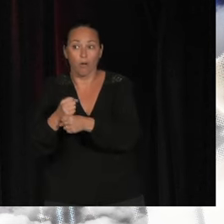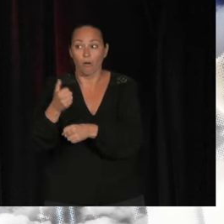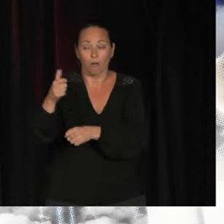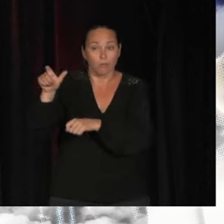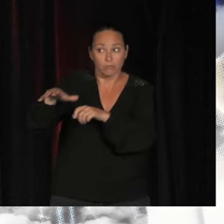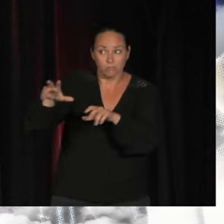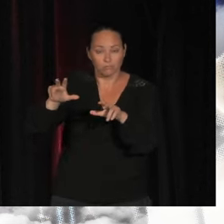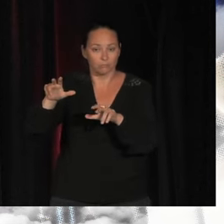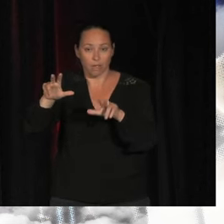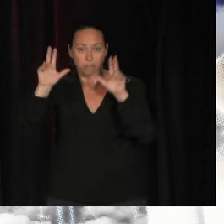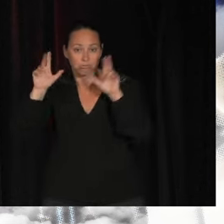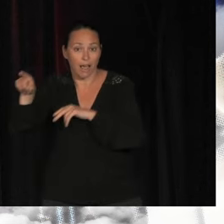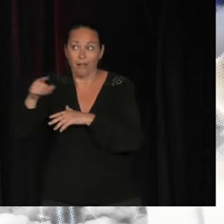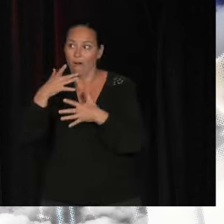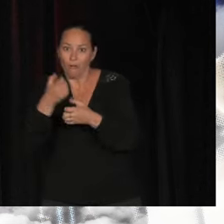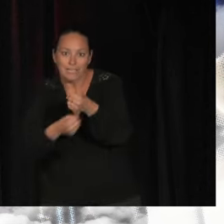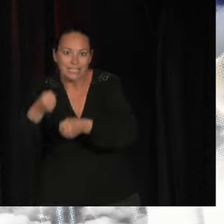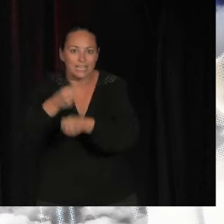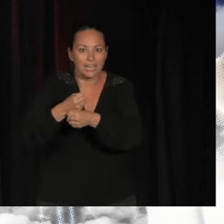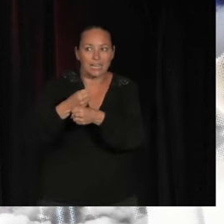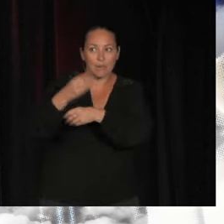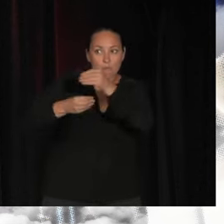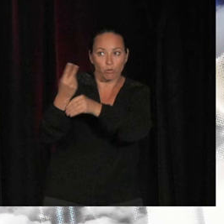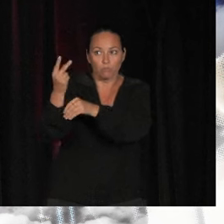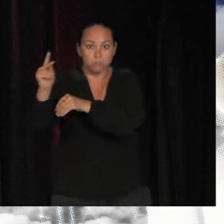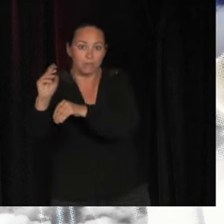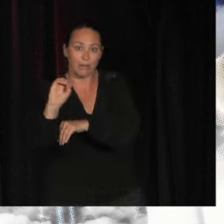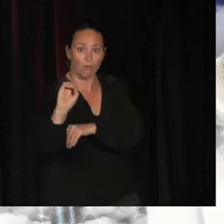Et tout ce dont ils ont envie, c'est de faire leur univers de comics à eux. Et Overwatch, c'est littéralement ça.